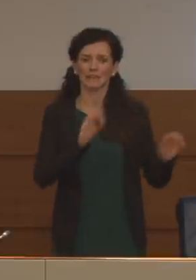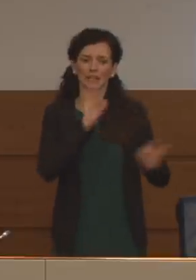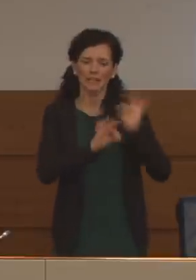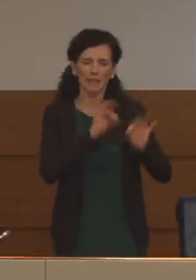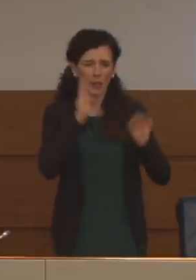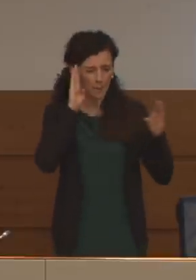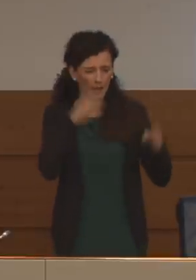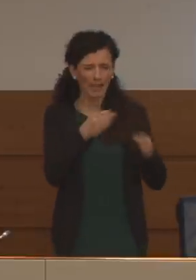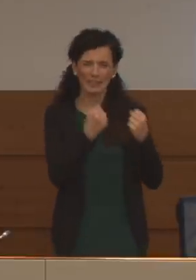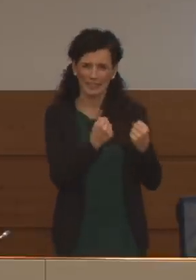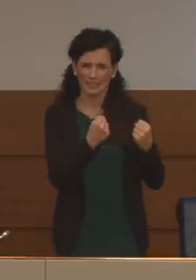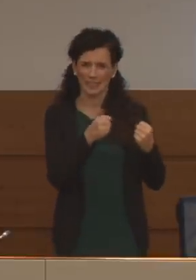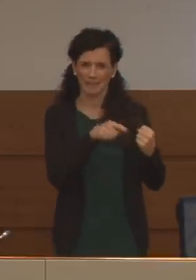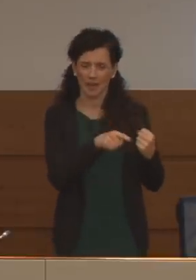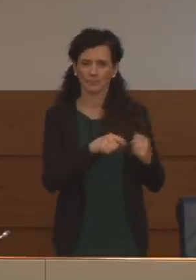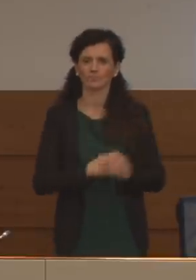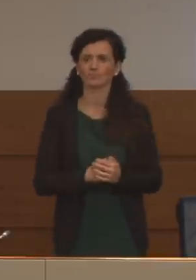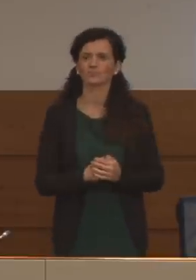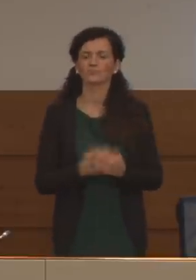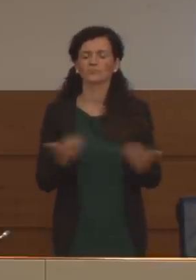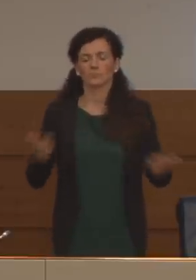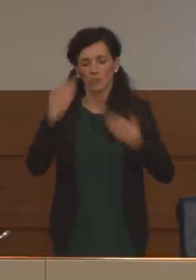Purtroppo oggi abbiamo registrato un